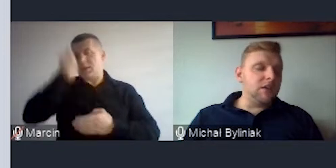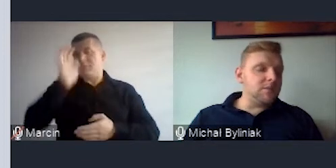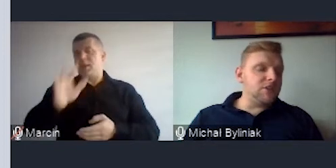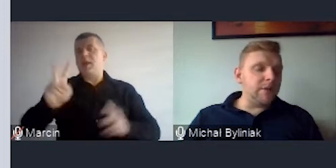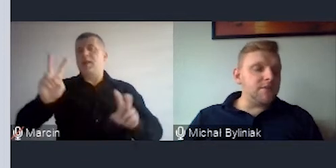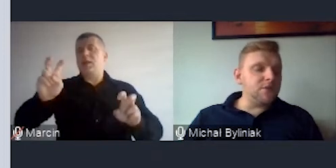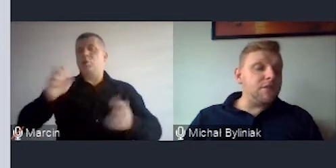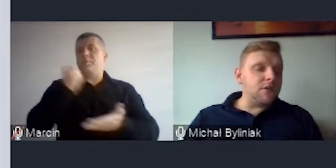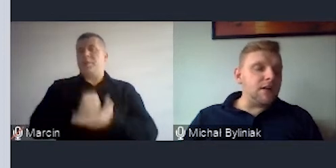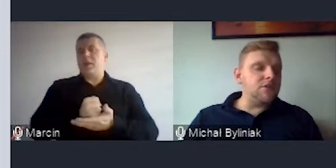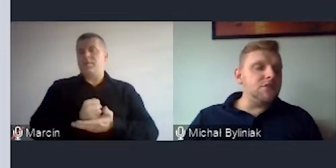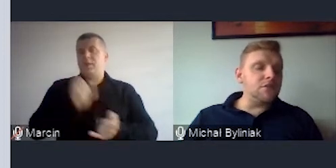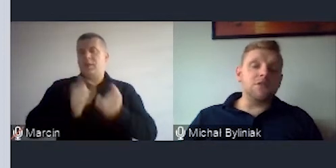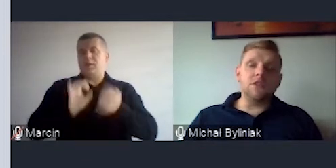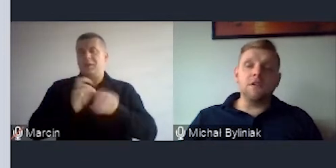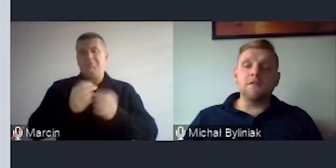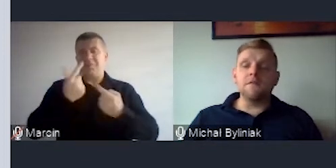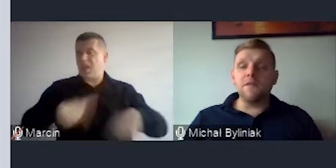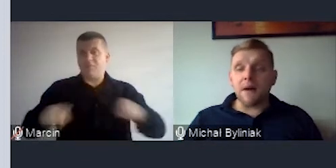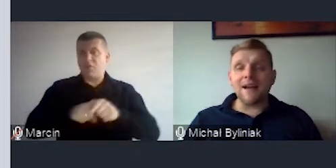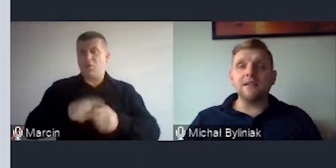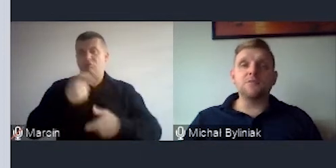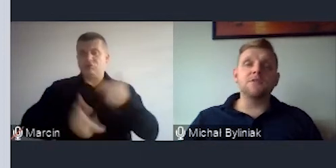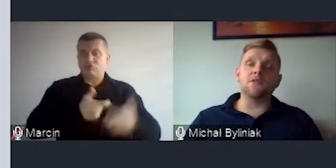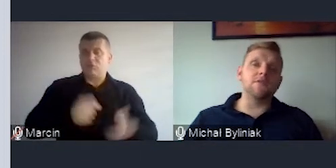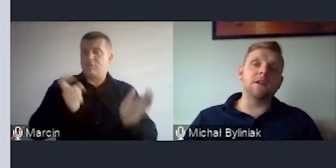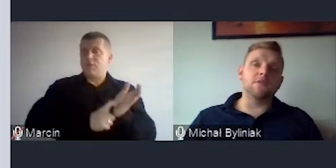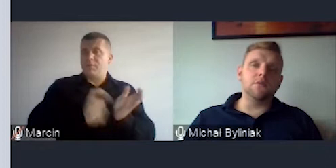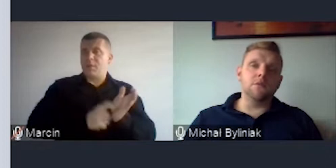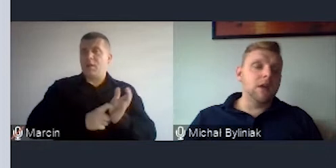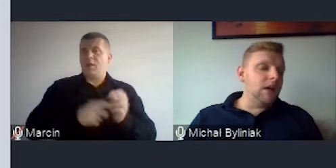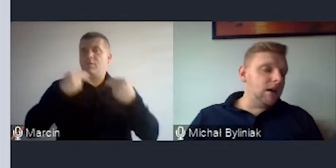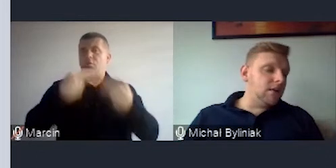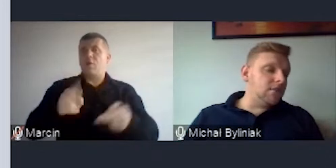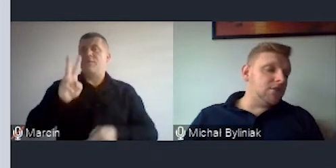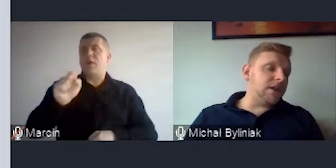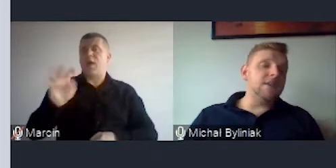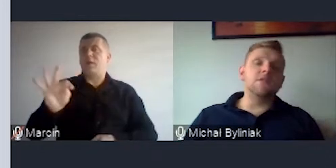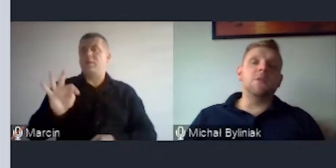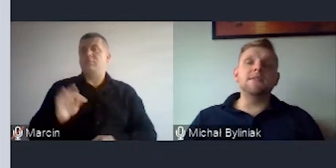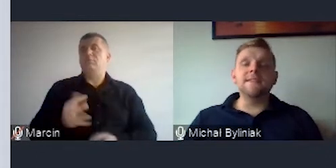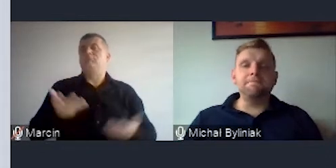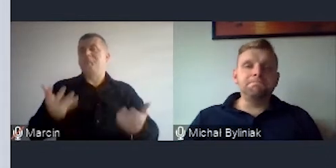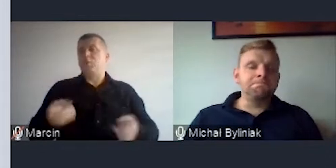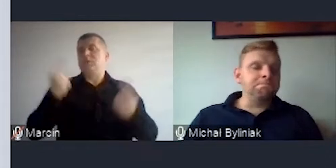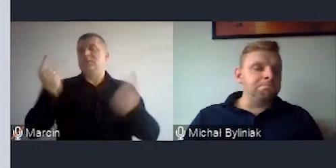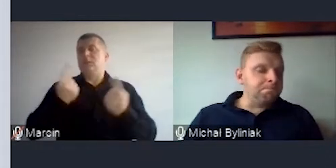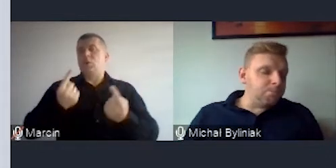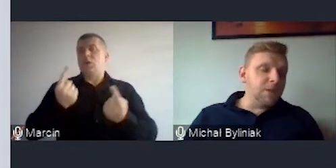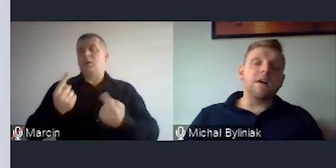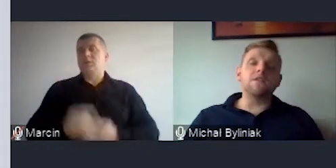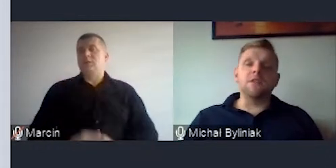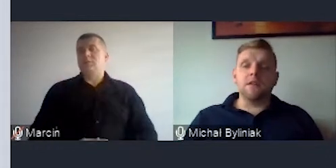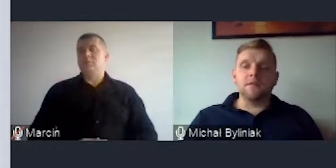Gdybyście Państwo nie wykonali czynności wymaganych przy zwrocie VAT to w takiej sytuacji nieważne,